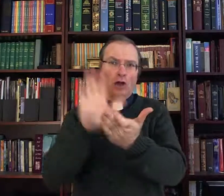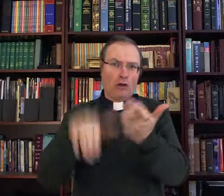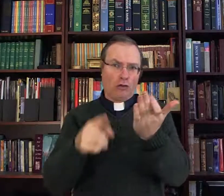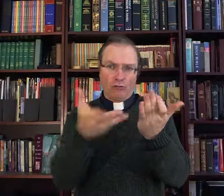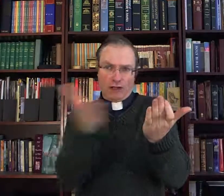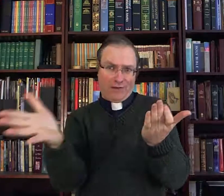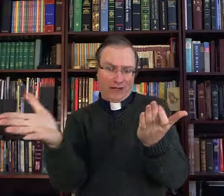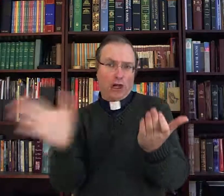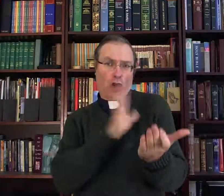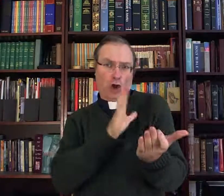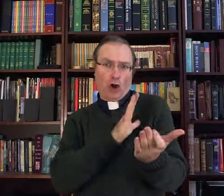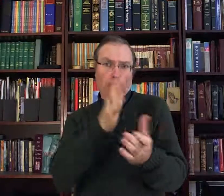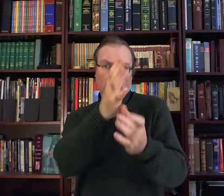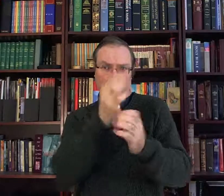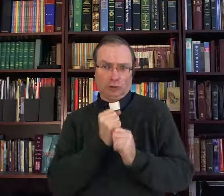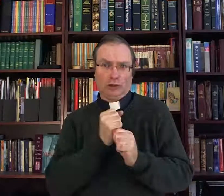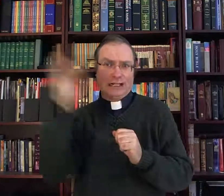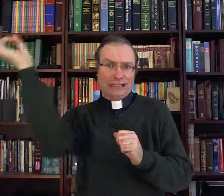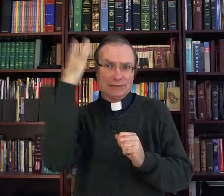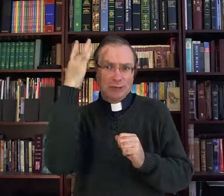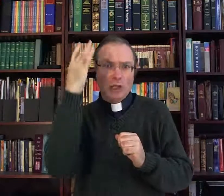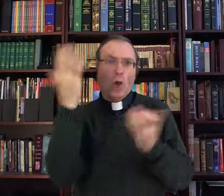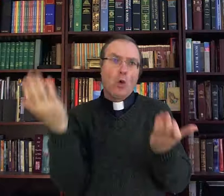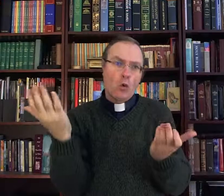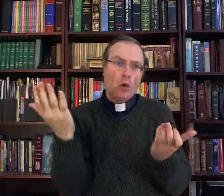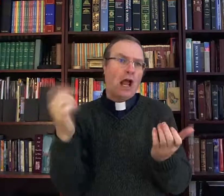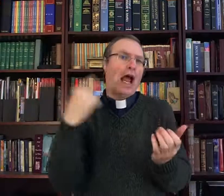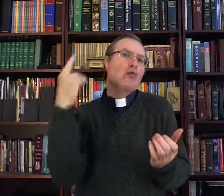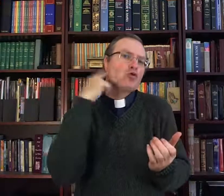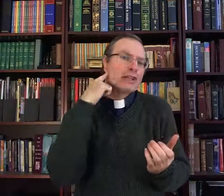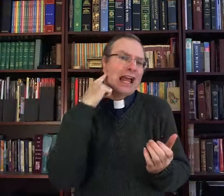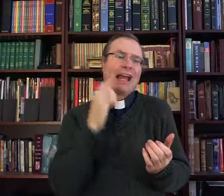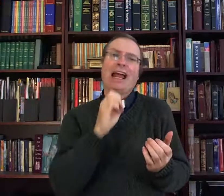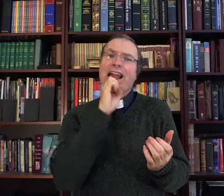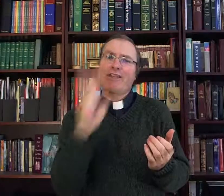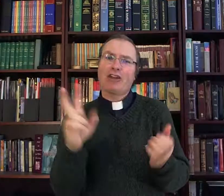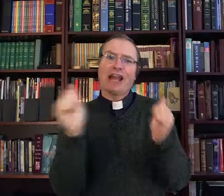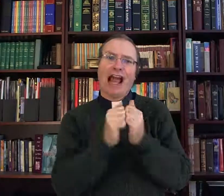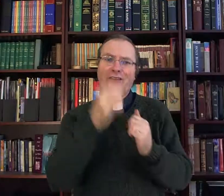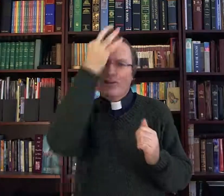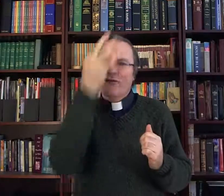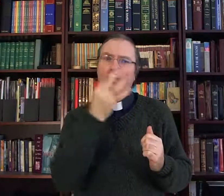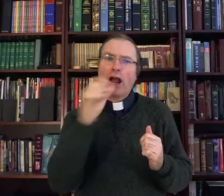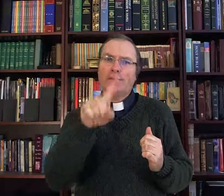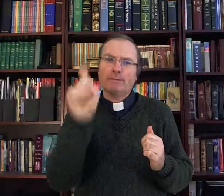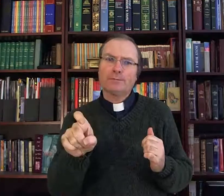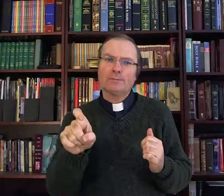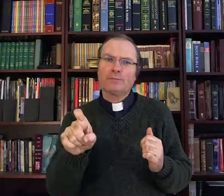que vous avez reçu l’Esprit ou en écoutant l’Evangile avec foi?